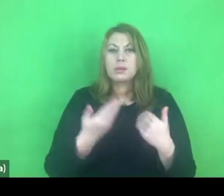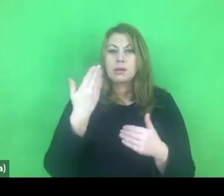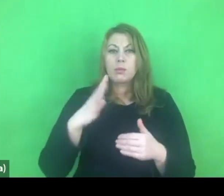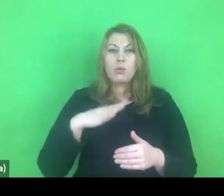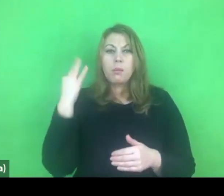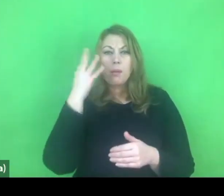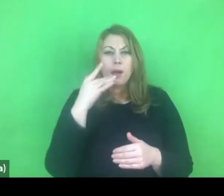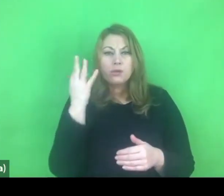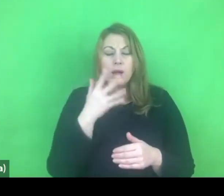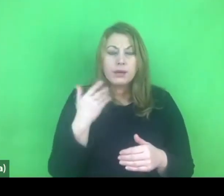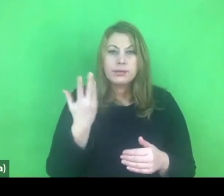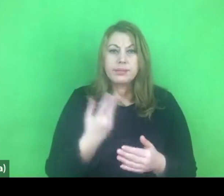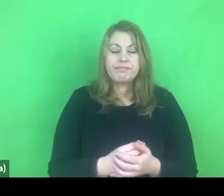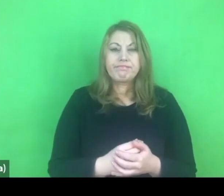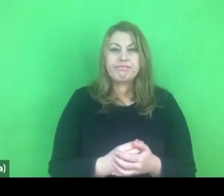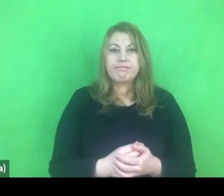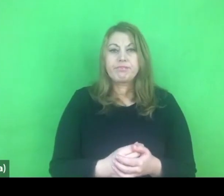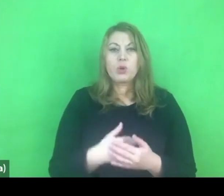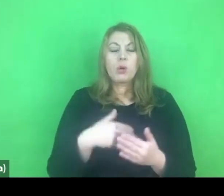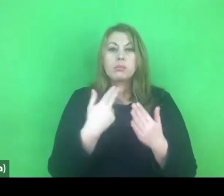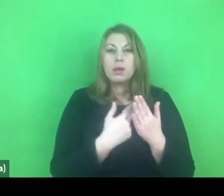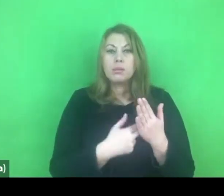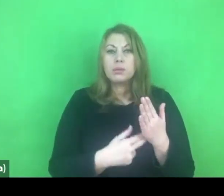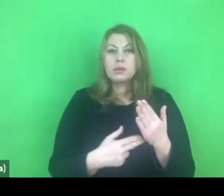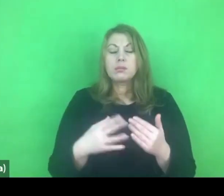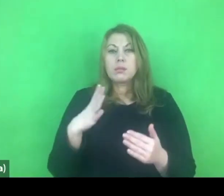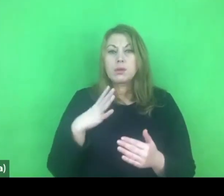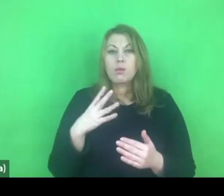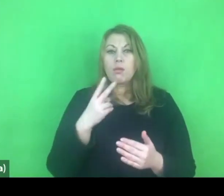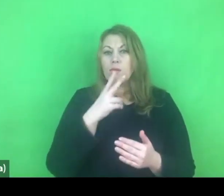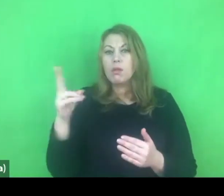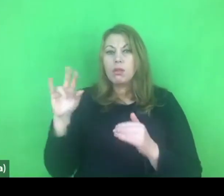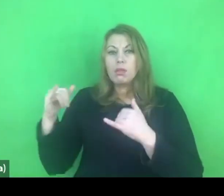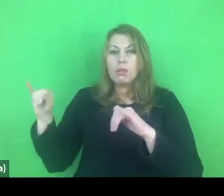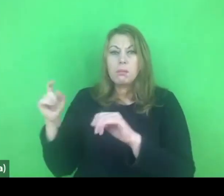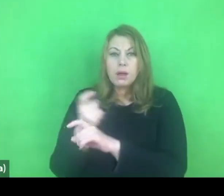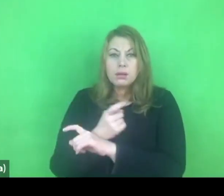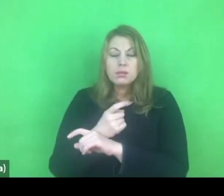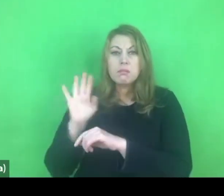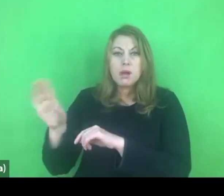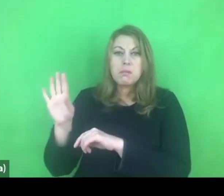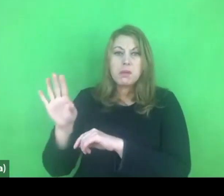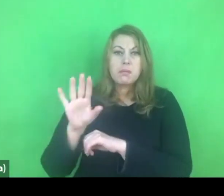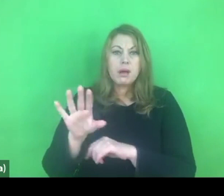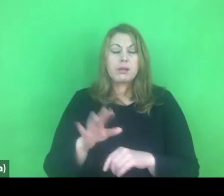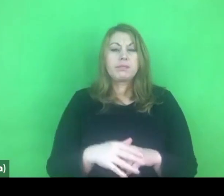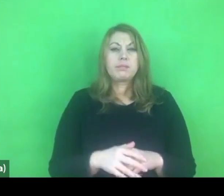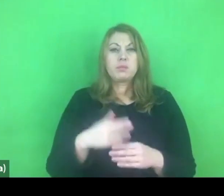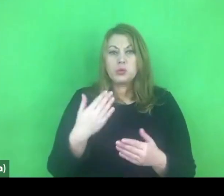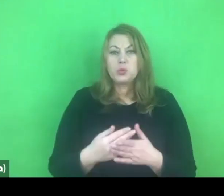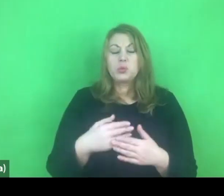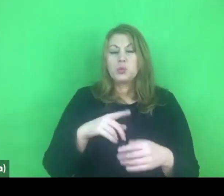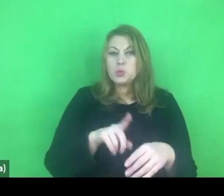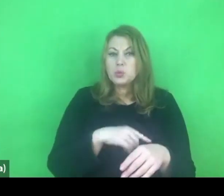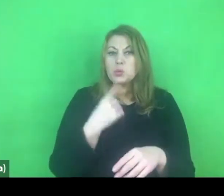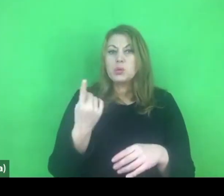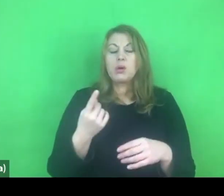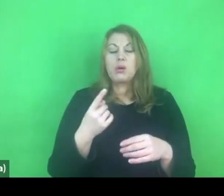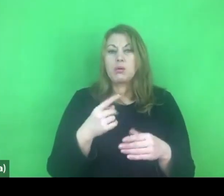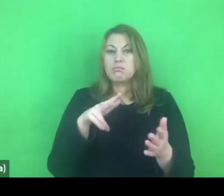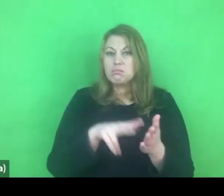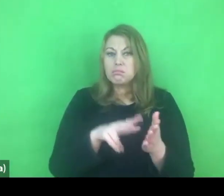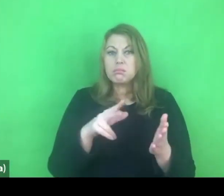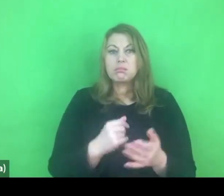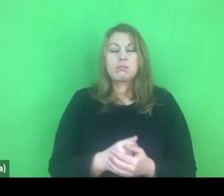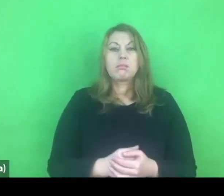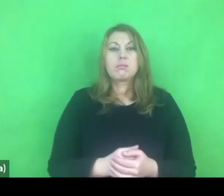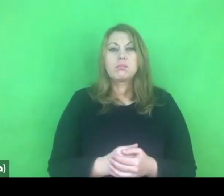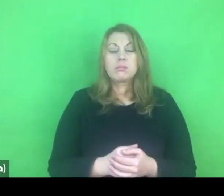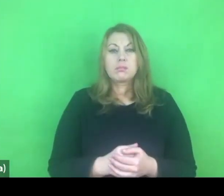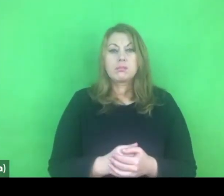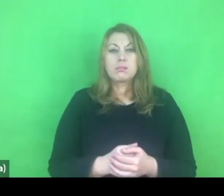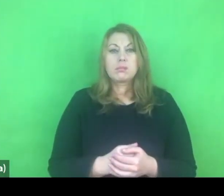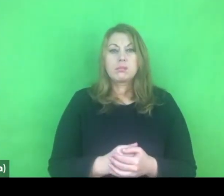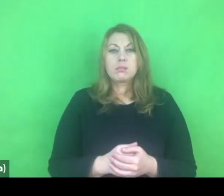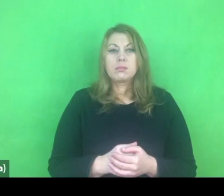Przepis, który obserwowaliśmy w innych krajach. Przepis, który funkcjonował w doświadczeniu innych krajów.